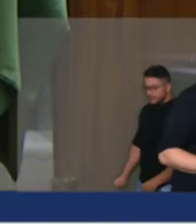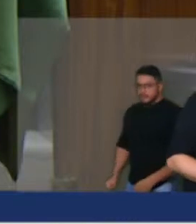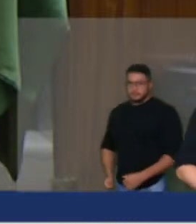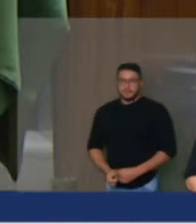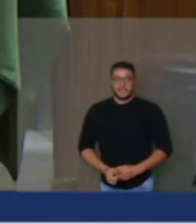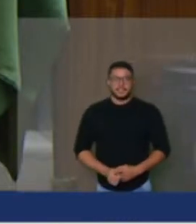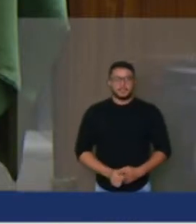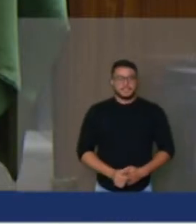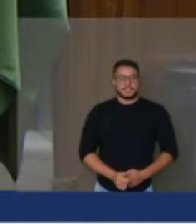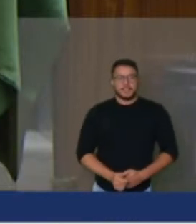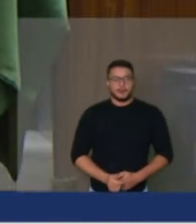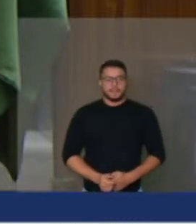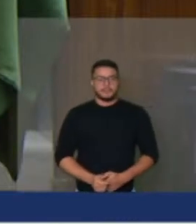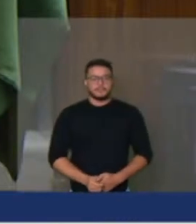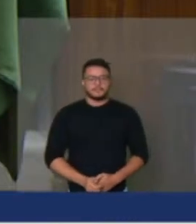QUE SEJA TAXADO. E OUTRA...